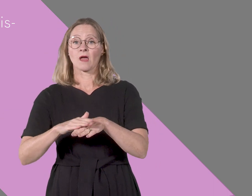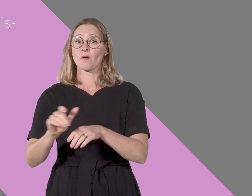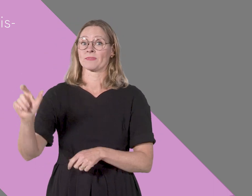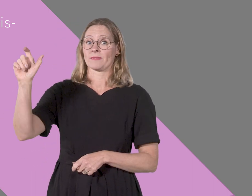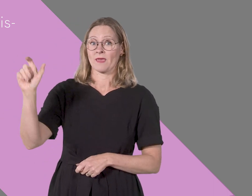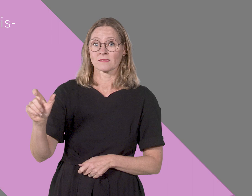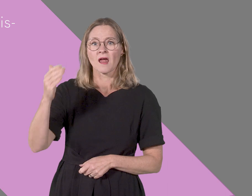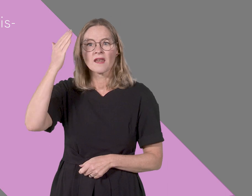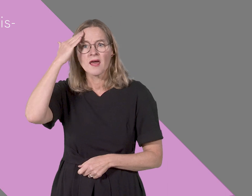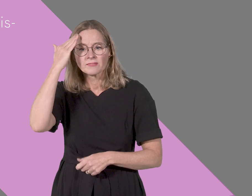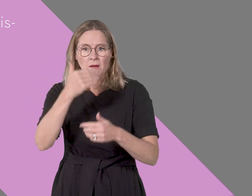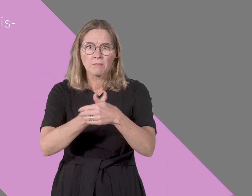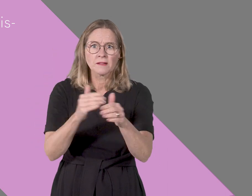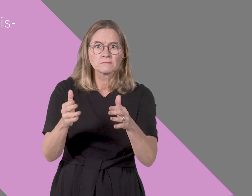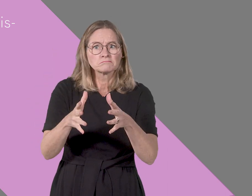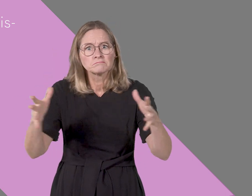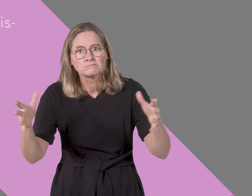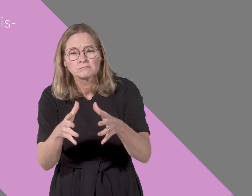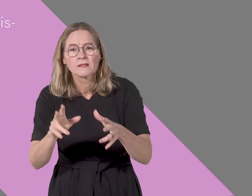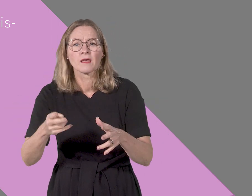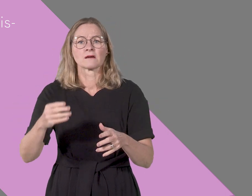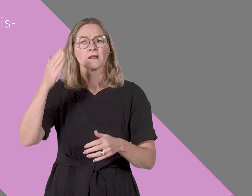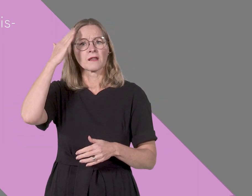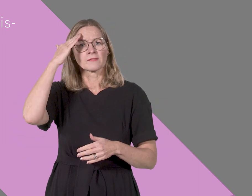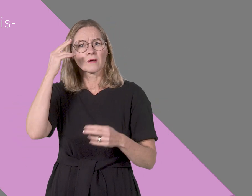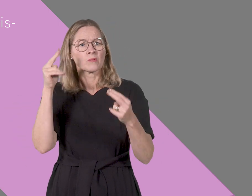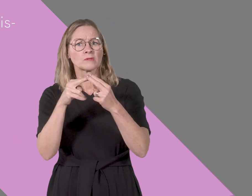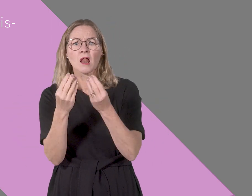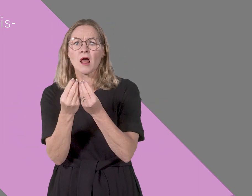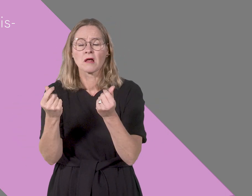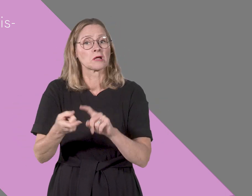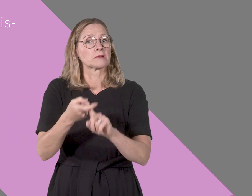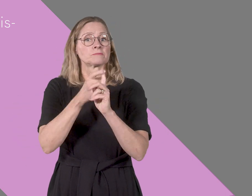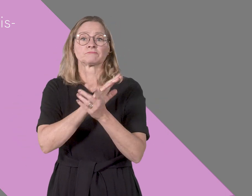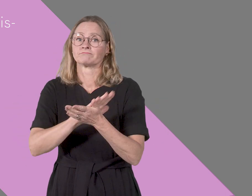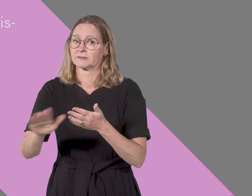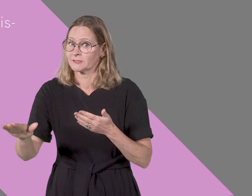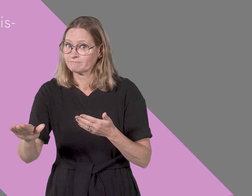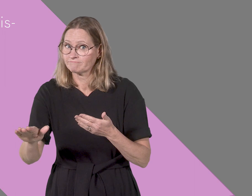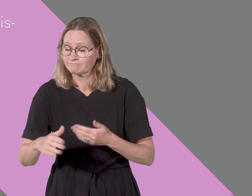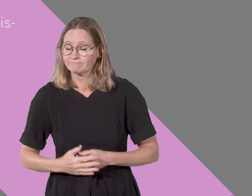käyttäjän datapaketin suuruudesta tai datayhteyden laadusta.